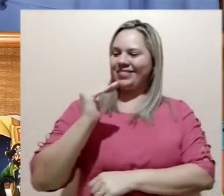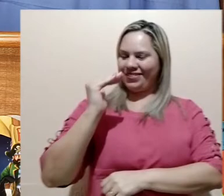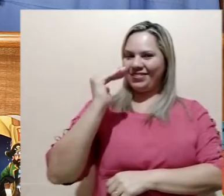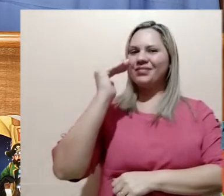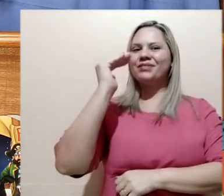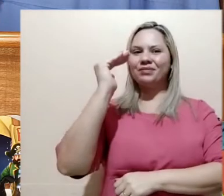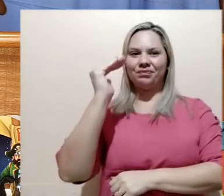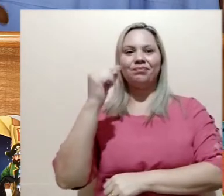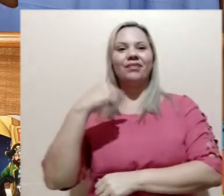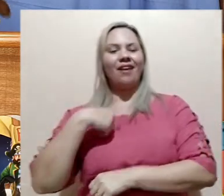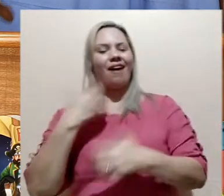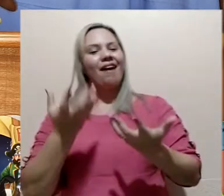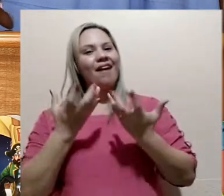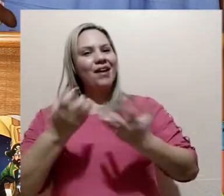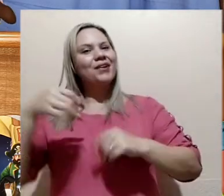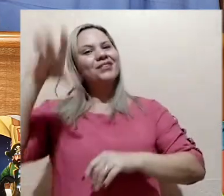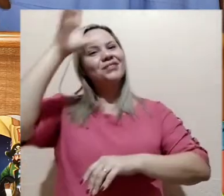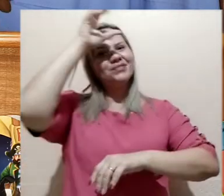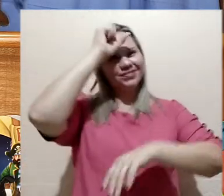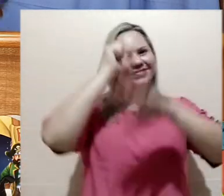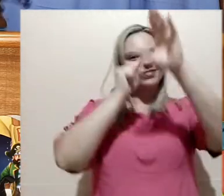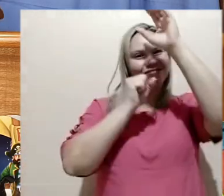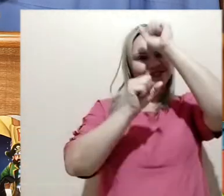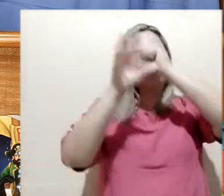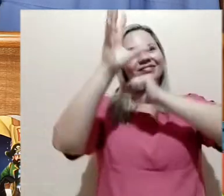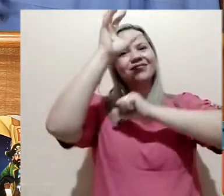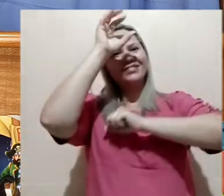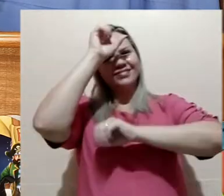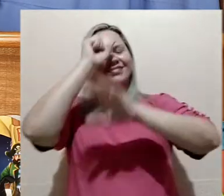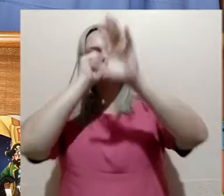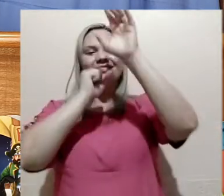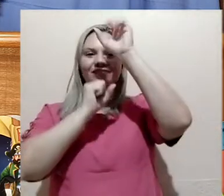Eu quero ɑprender!